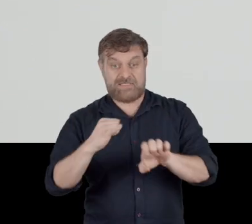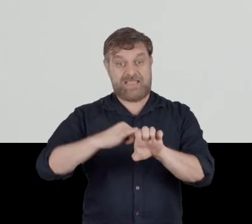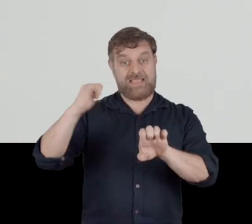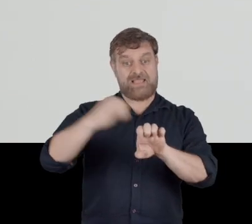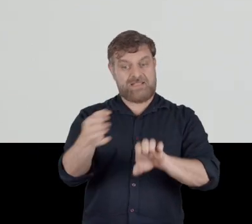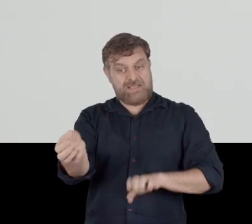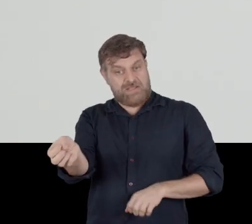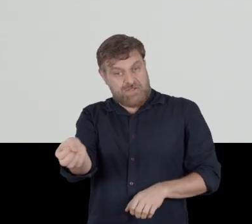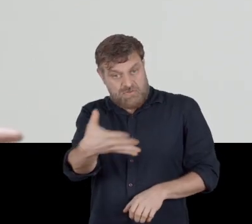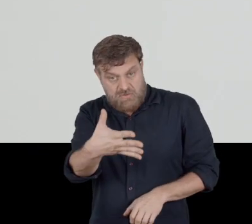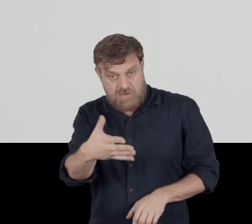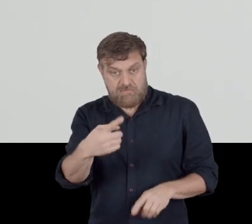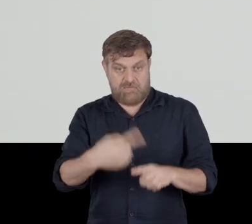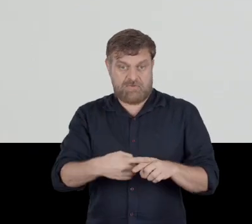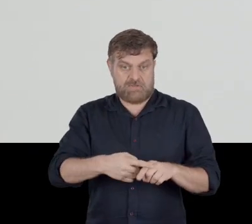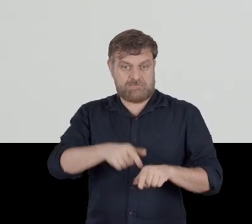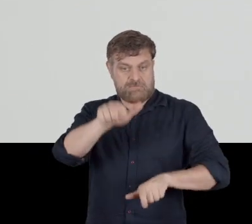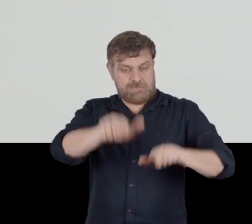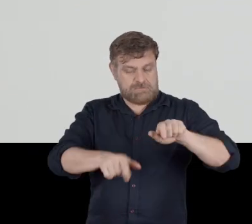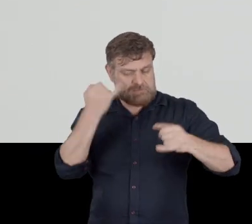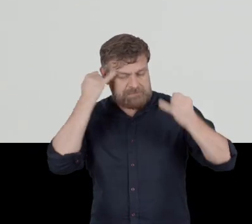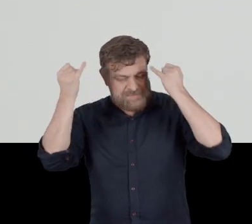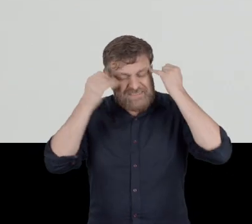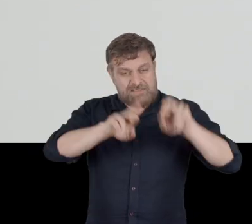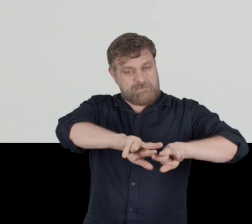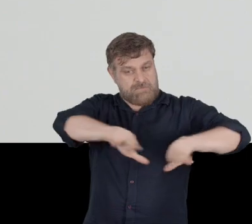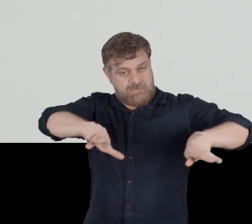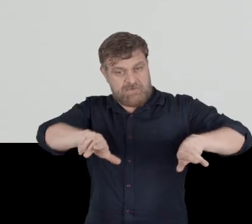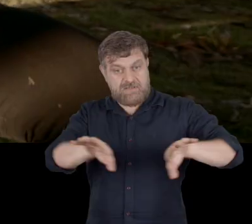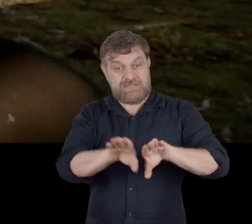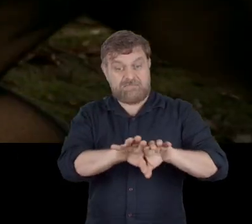pela heterogeneidade de ideias e empatia.